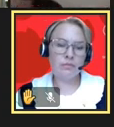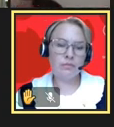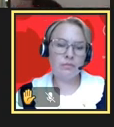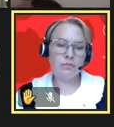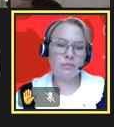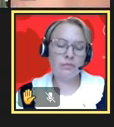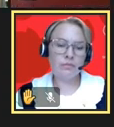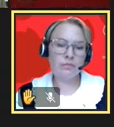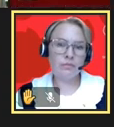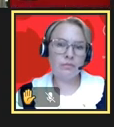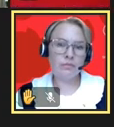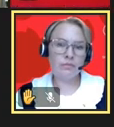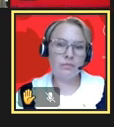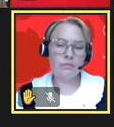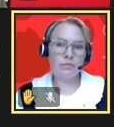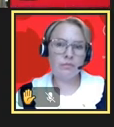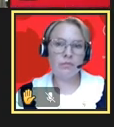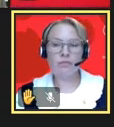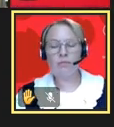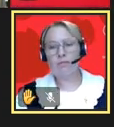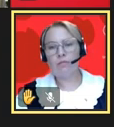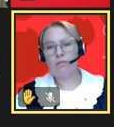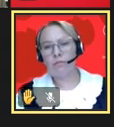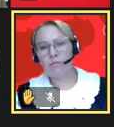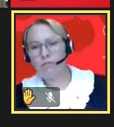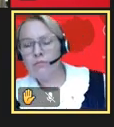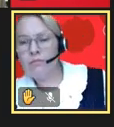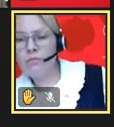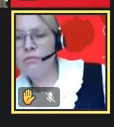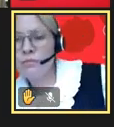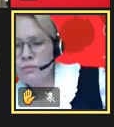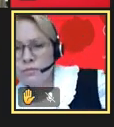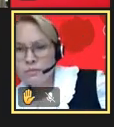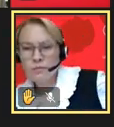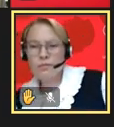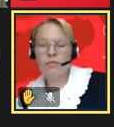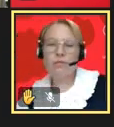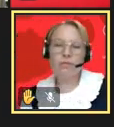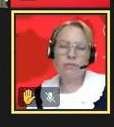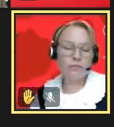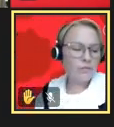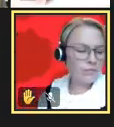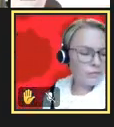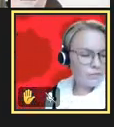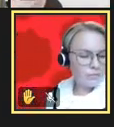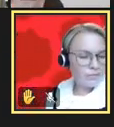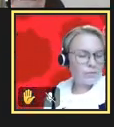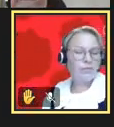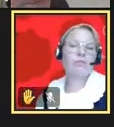Däck Finns inte tillräckligt med repetitions Lokaler Fadern i Sara